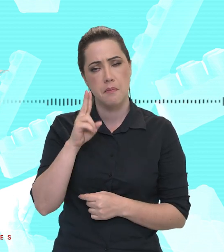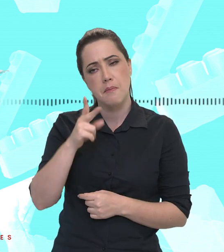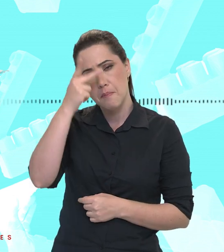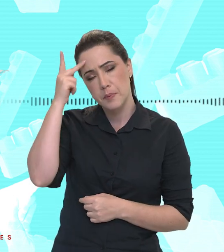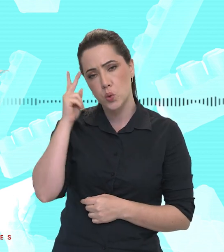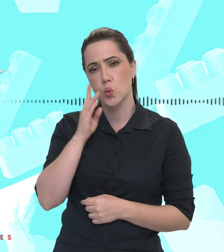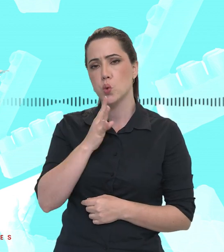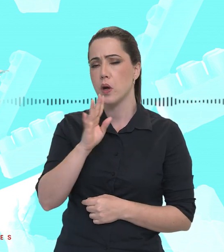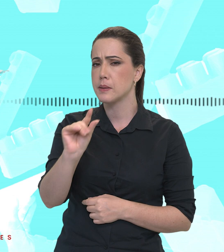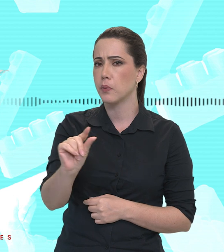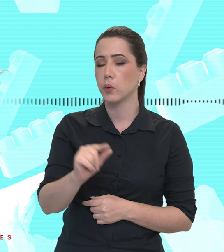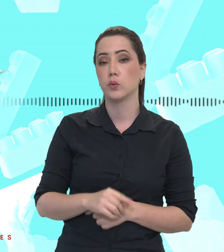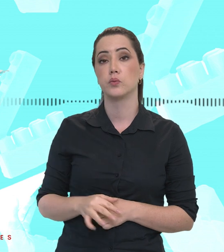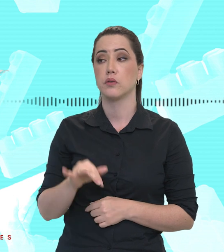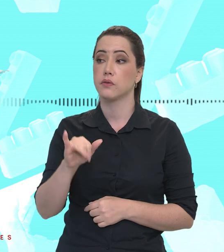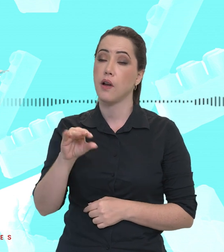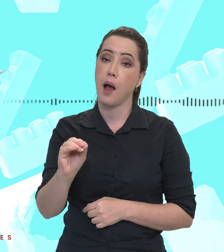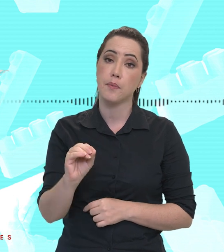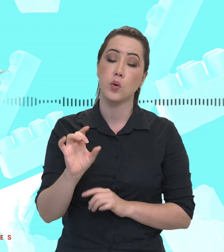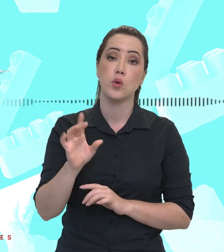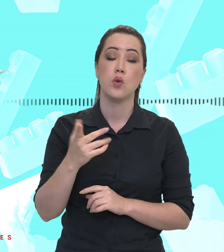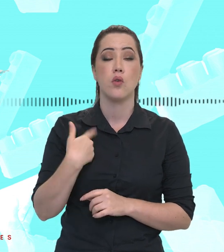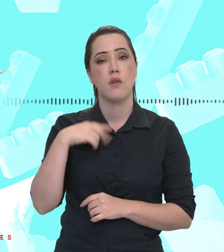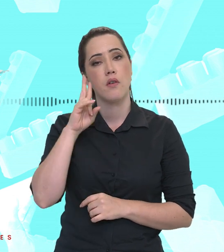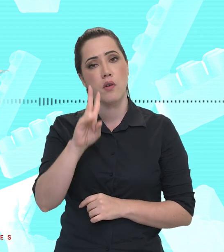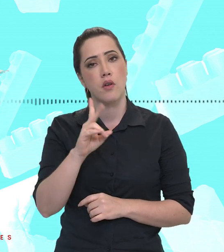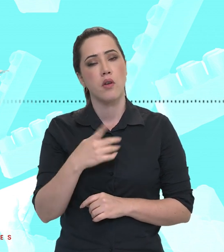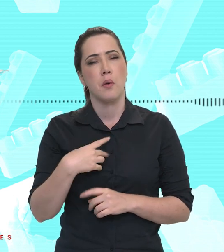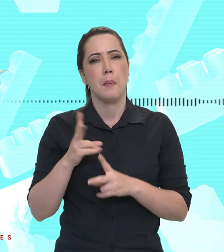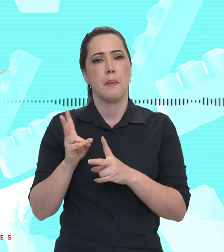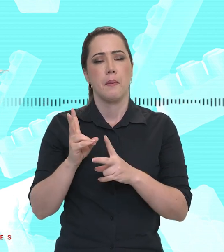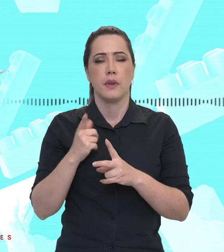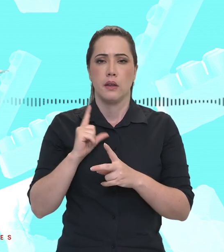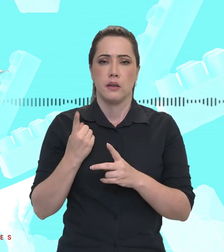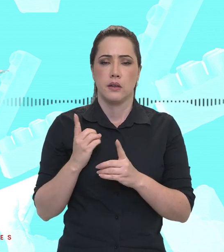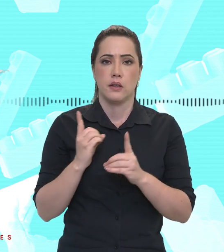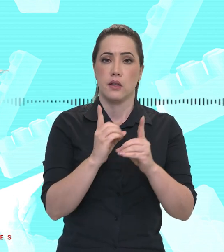visibilidade. Não à toa, Fábio foi diagnosticado por uma neurologista que participava de um